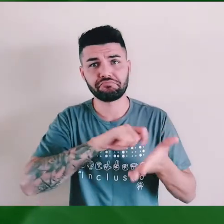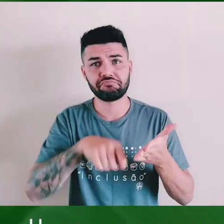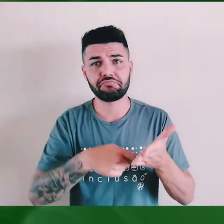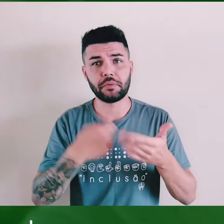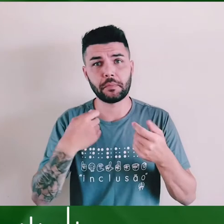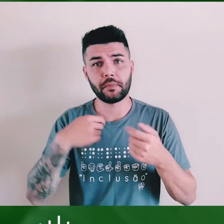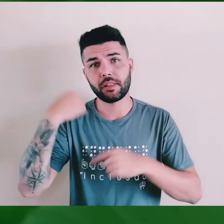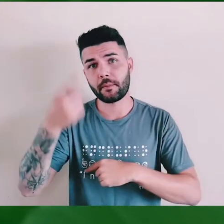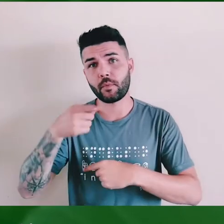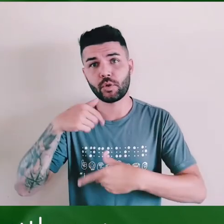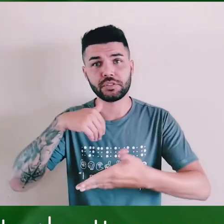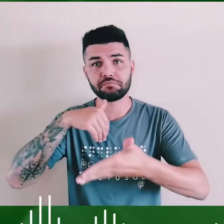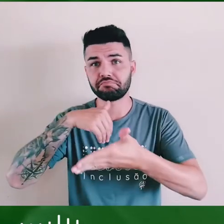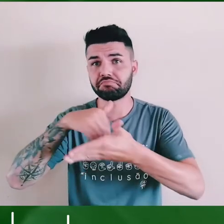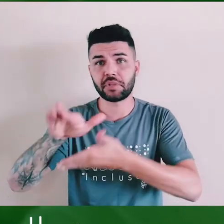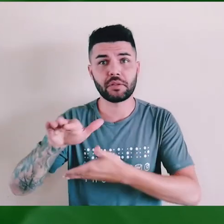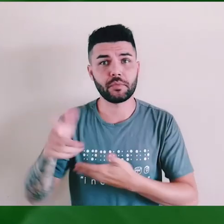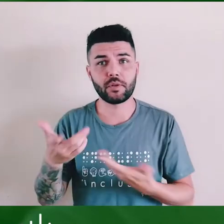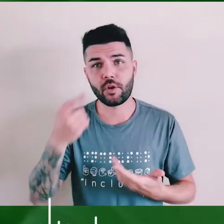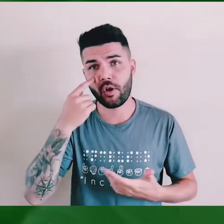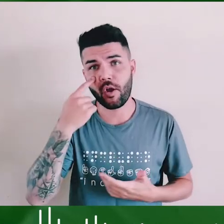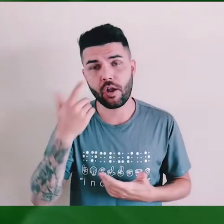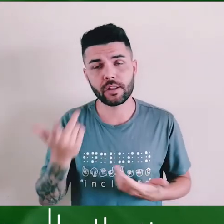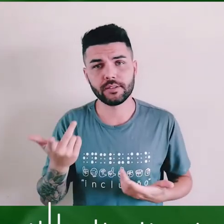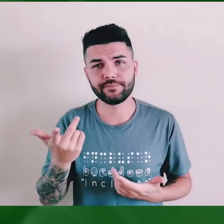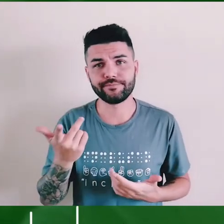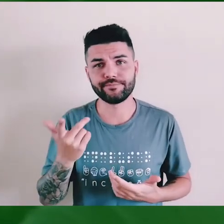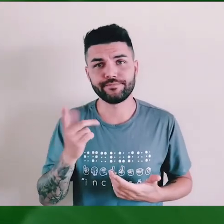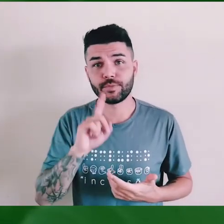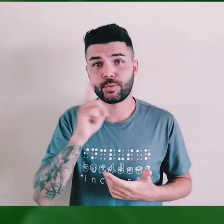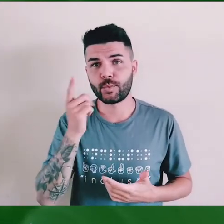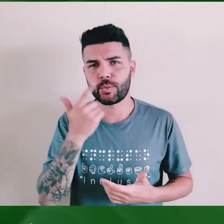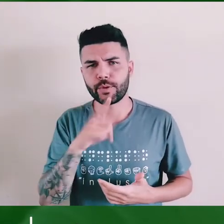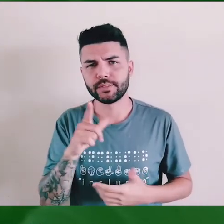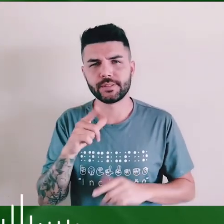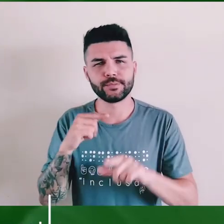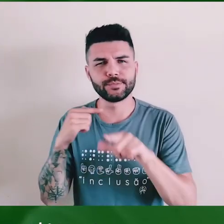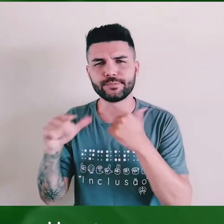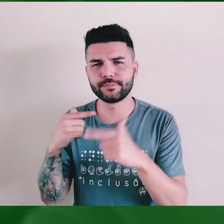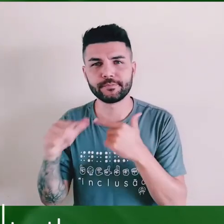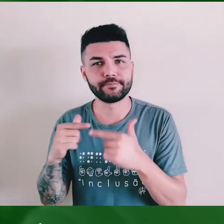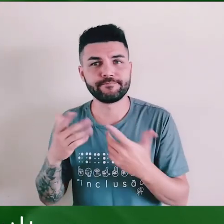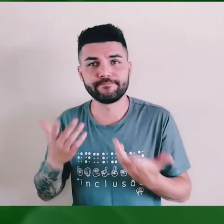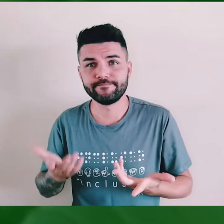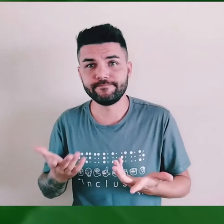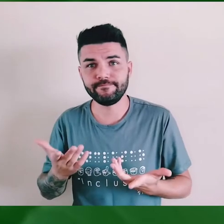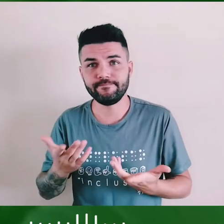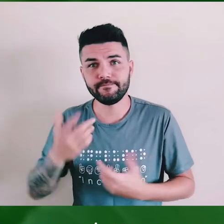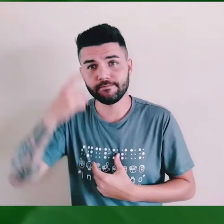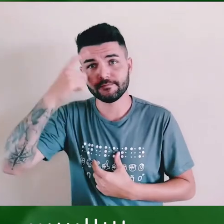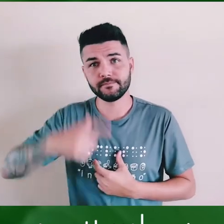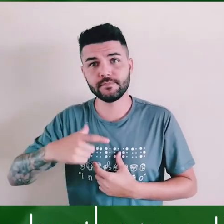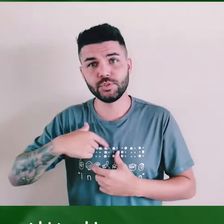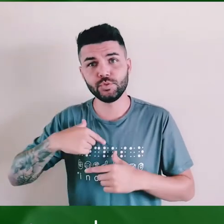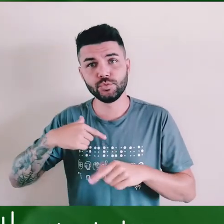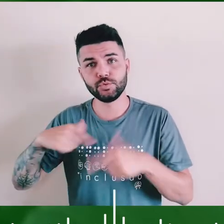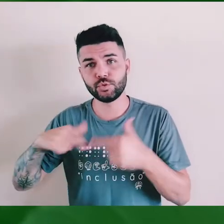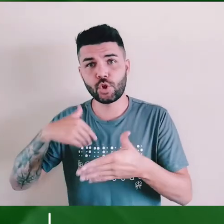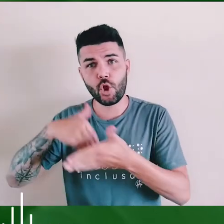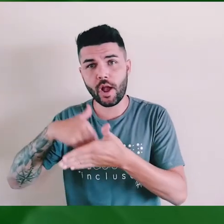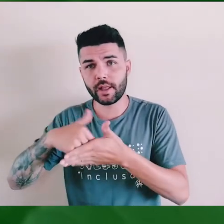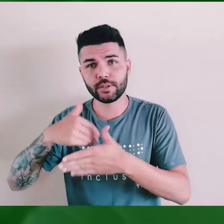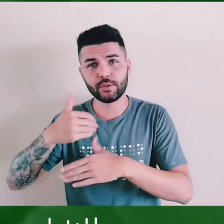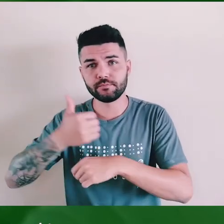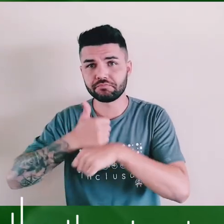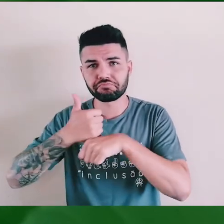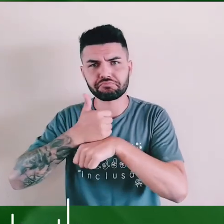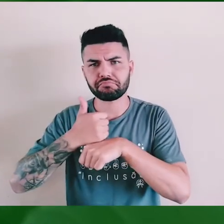esse tempo e se não conseguem no segundo semestre passam a trabalhar de profissões